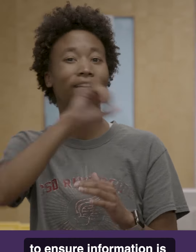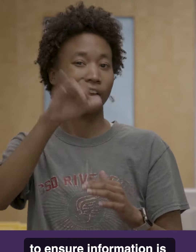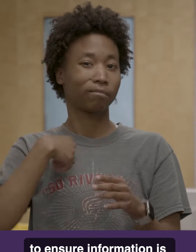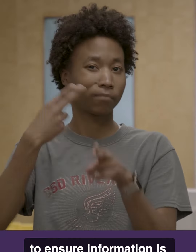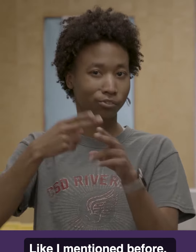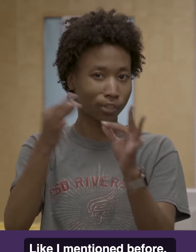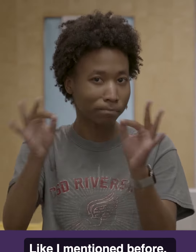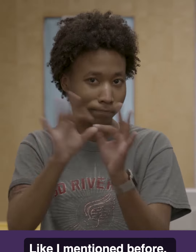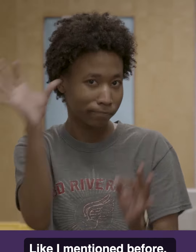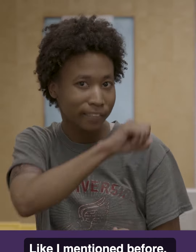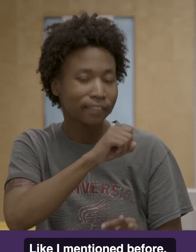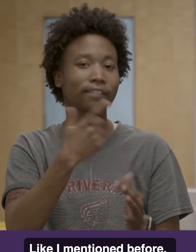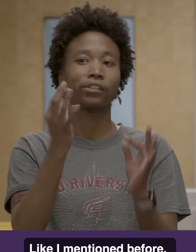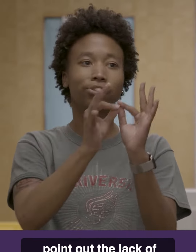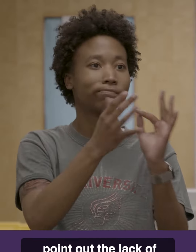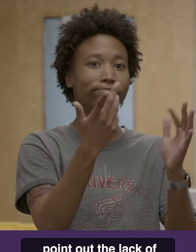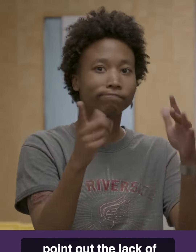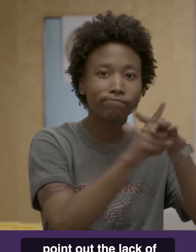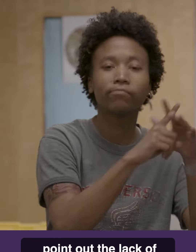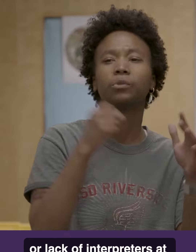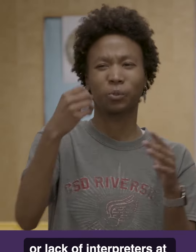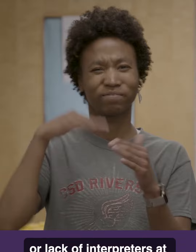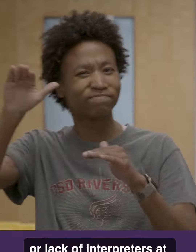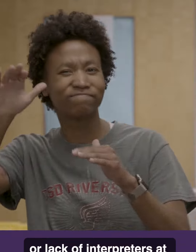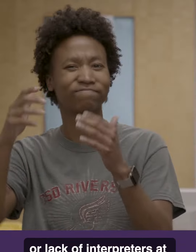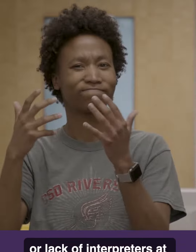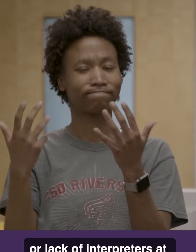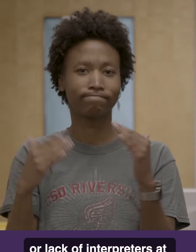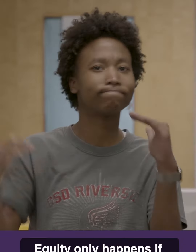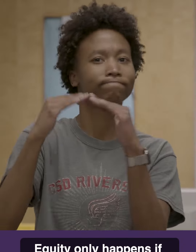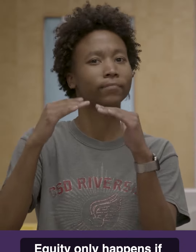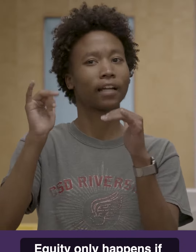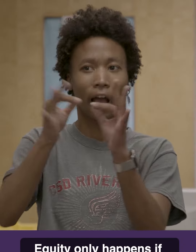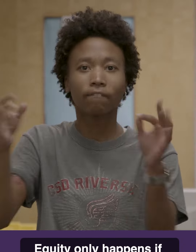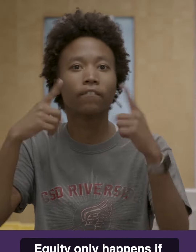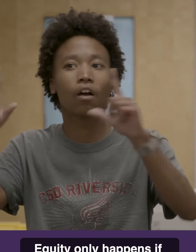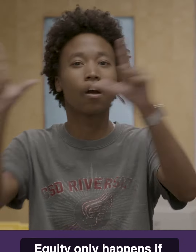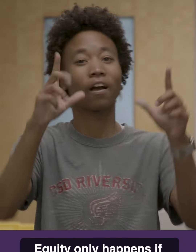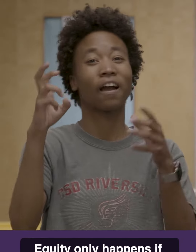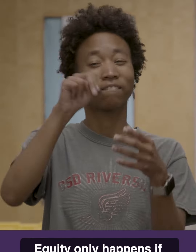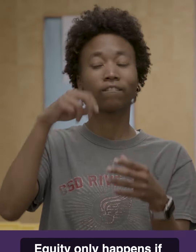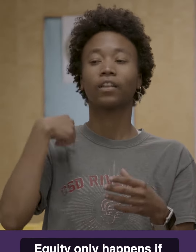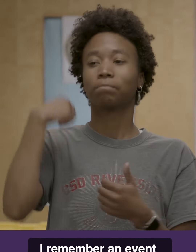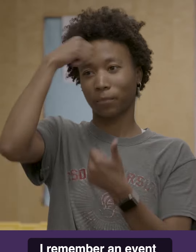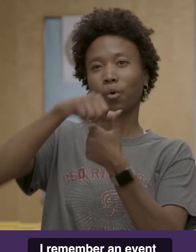Como mencioné antes, tenemos que señalar constantemente la falta de subtítulos en todo el campus o falta de intérpretes en los eventos. La equidad sólo ocurre si esas cosas están proporcionadas